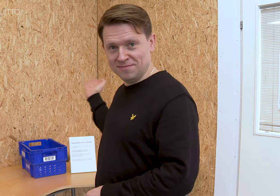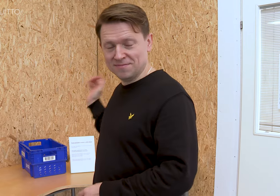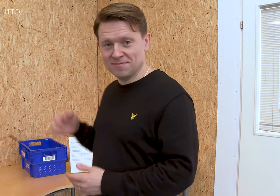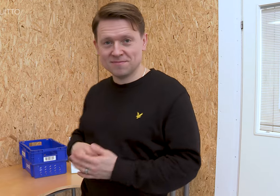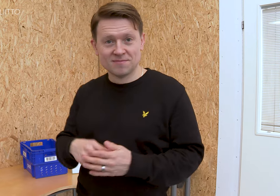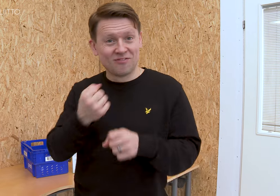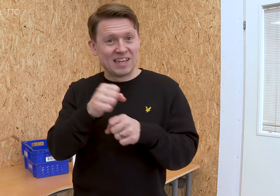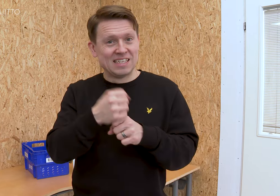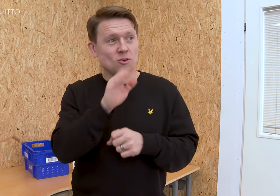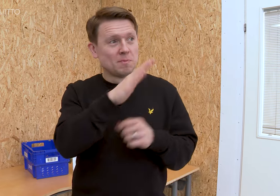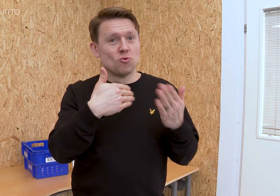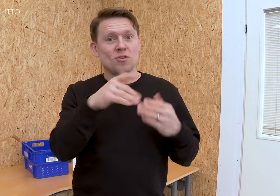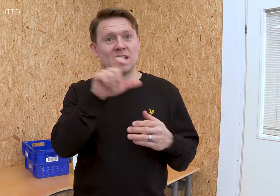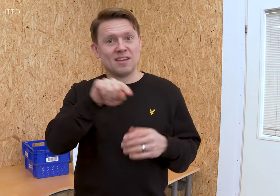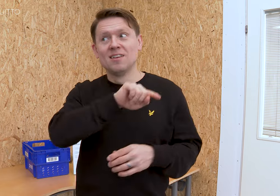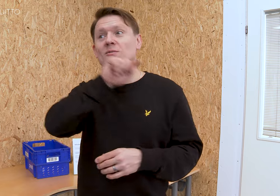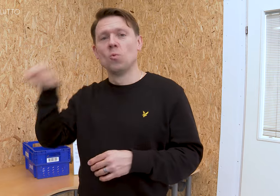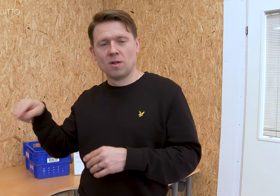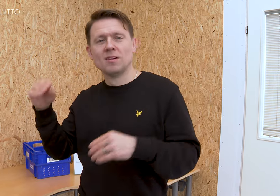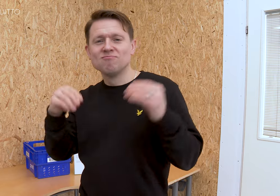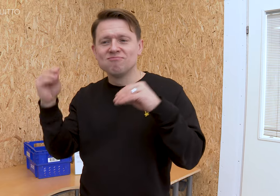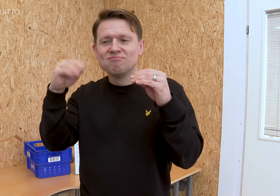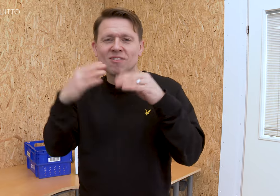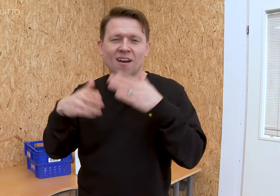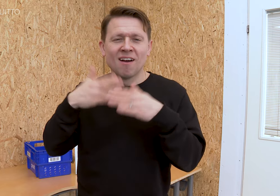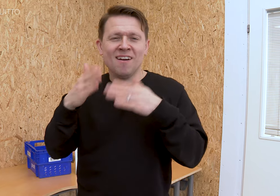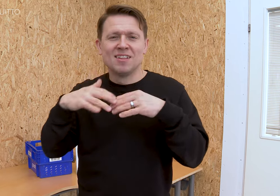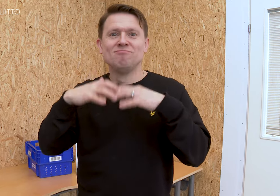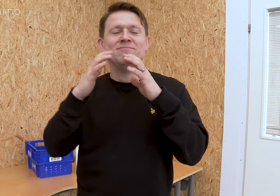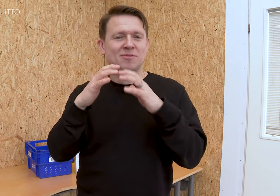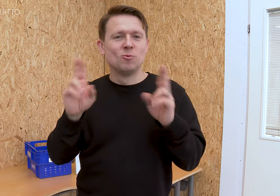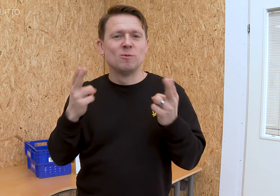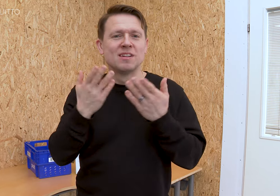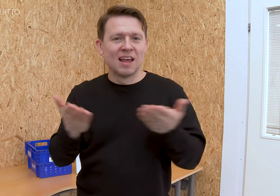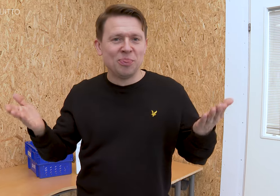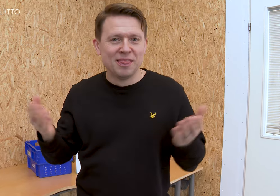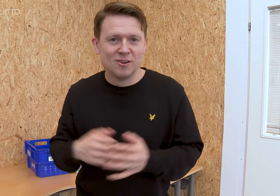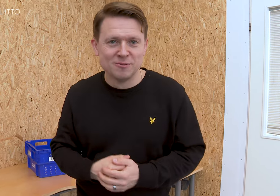Tänne Werstaan työntekijät rakentavat uutta näyttelyä.